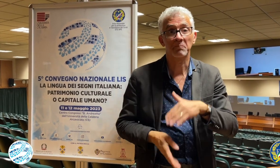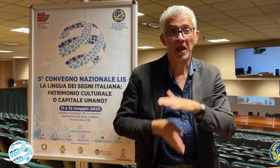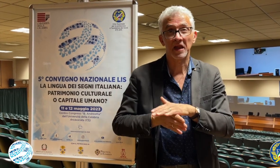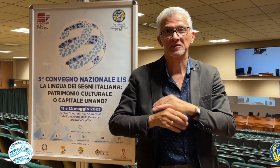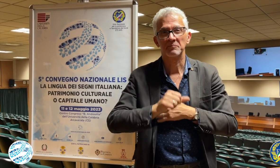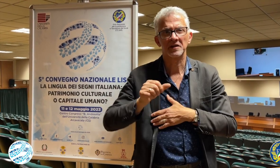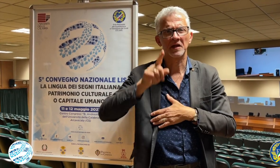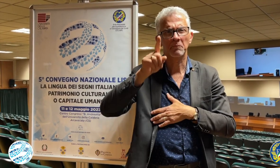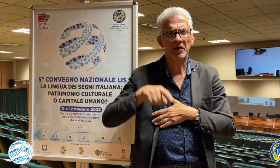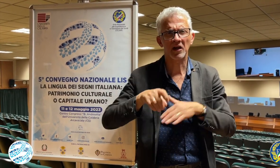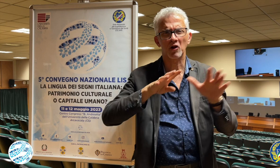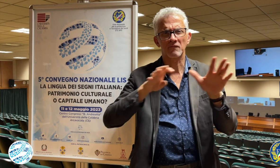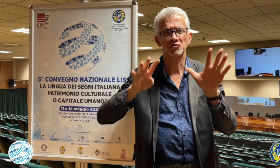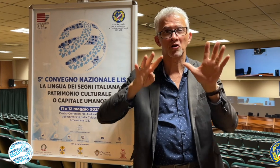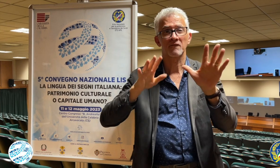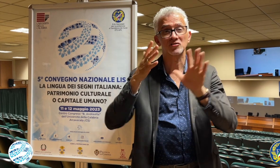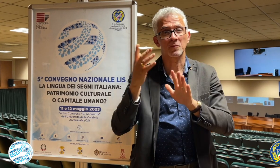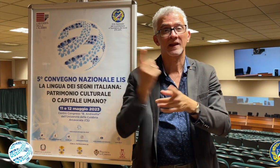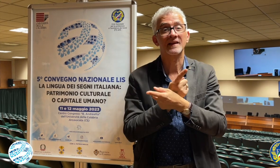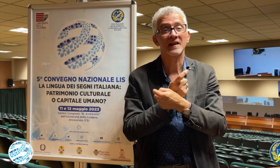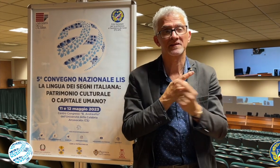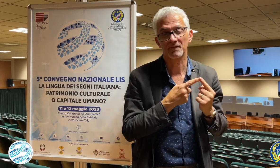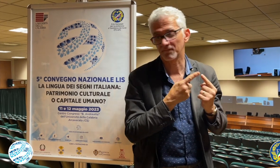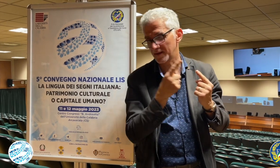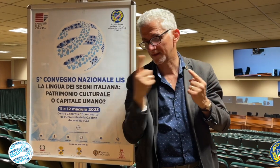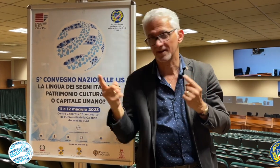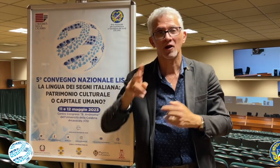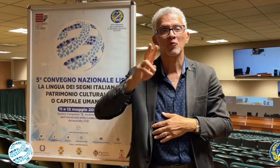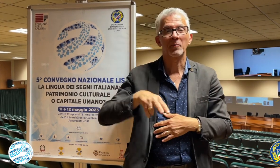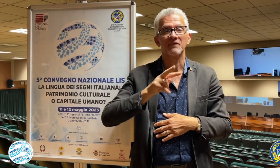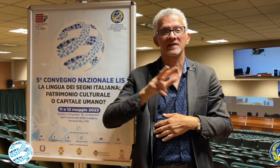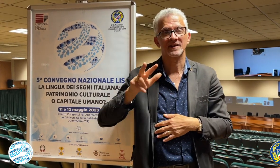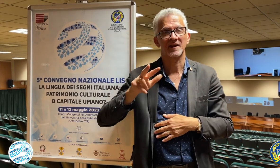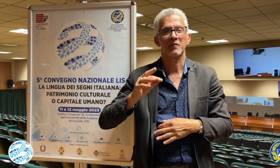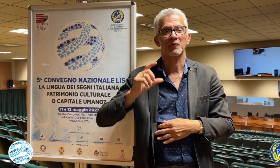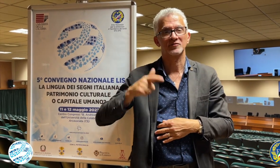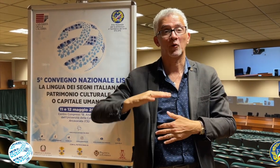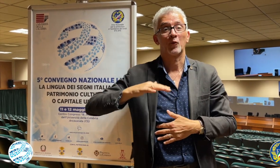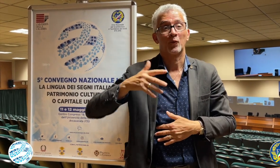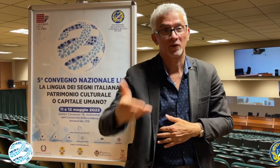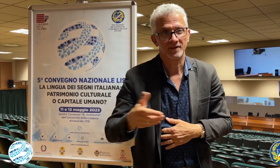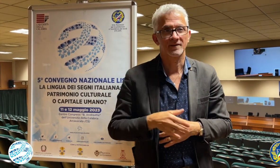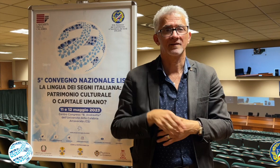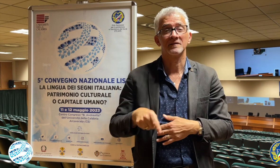Il 1º Convegno Nazionale LIS si è svolto a Tristre nel lontano 1995 ed eccoci giunti al 5º Convengo nel 2023.